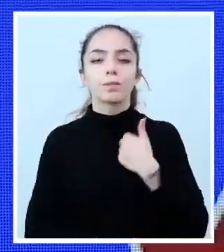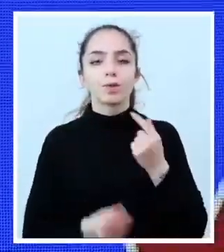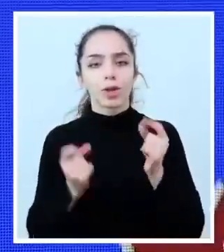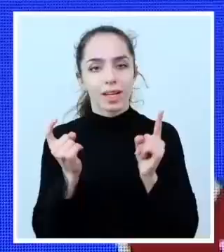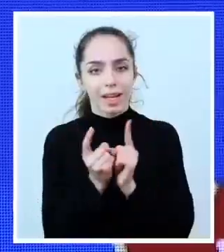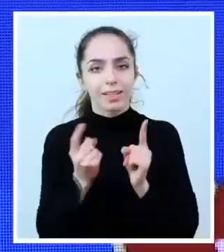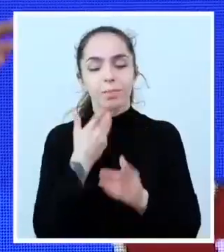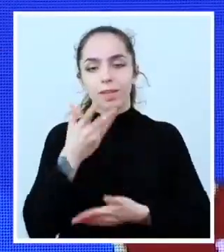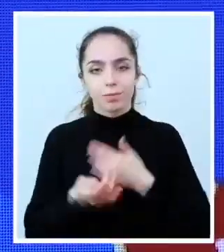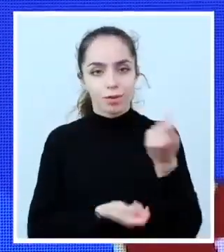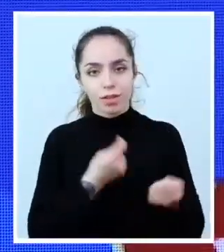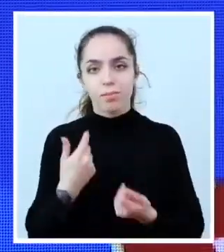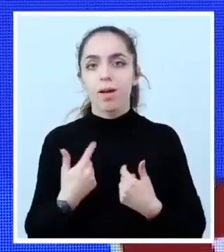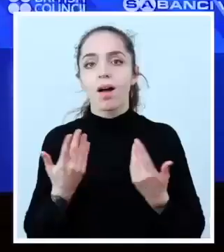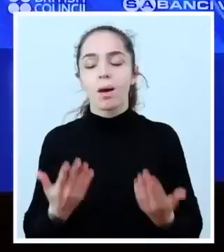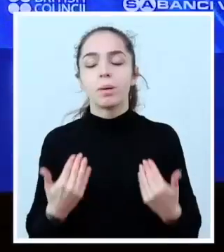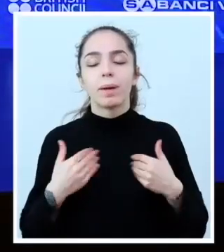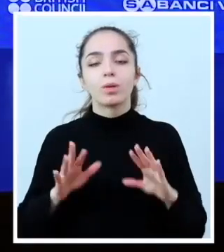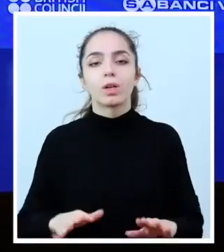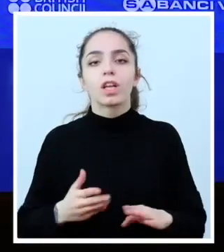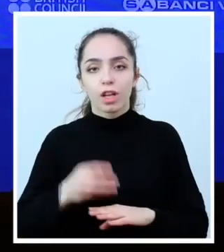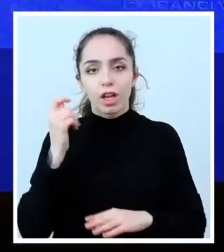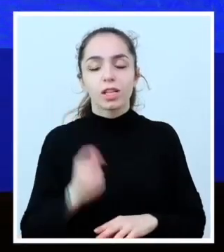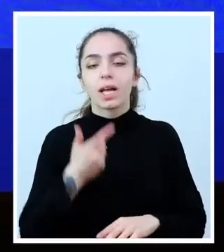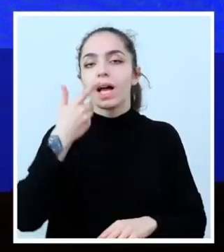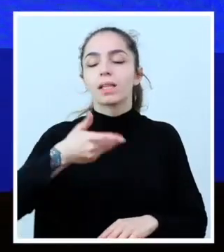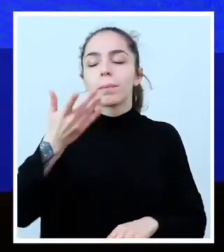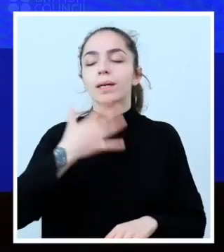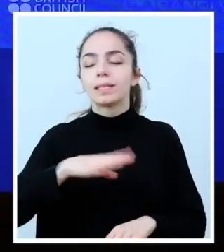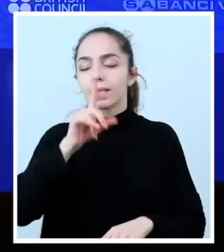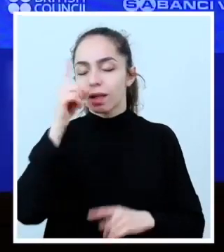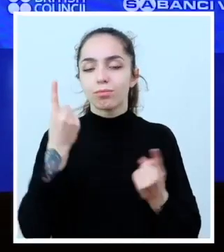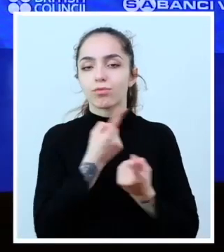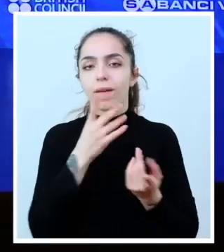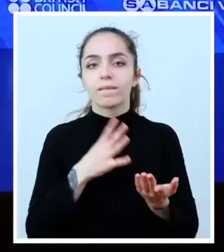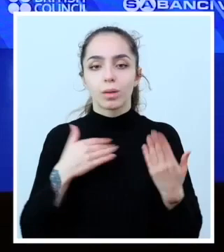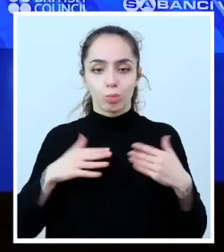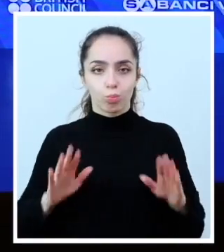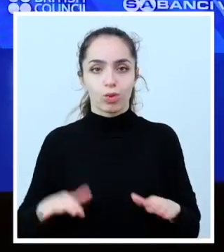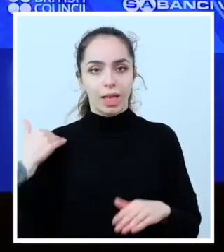Evet, hayatımı çok kısa bir şekilde anlatmaya çalıştım... ama benim burada gerçekten anlatmak istediğim tek şey vardı.